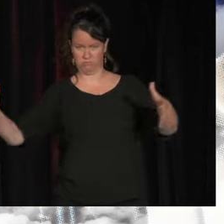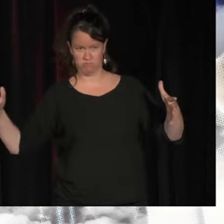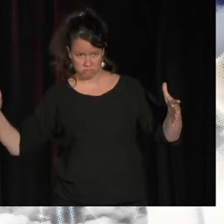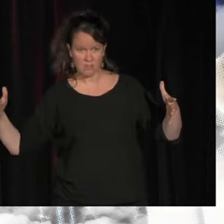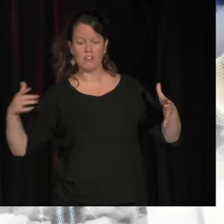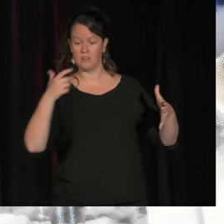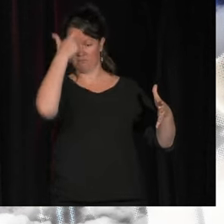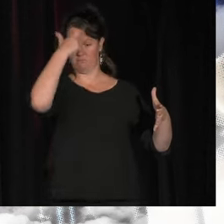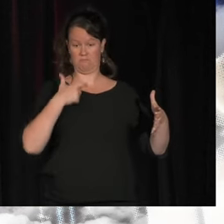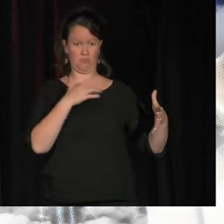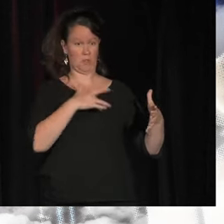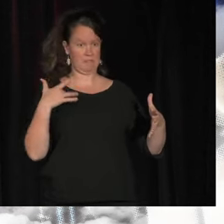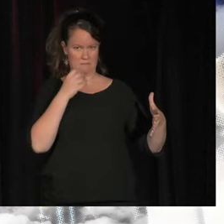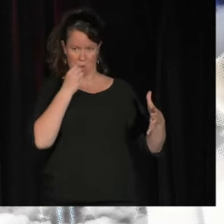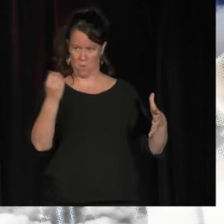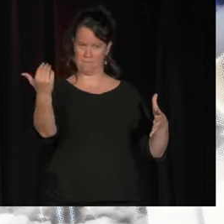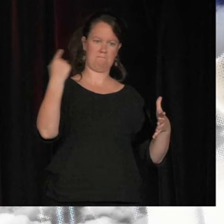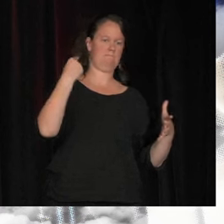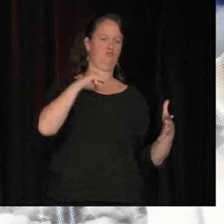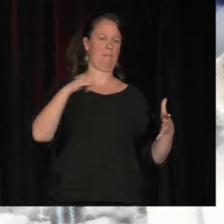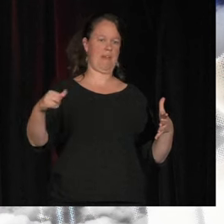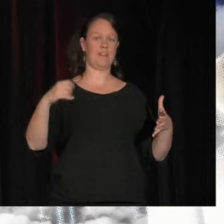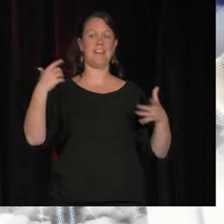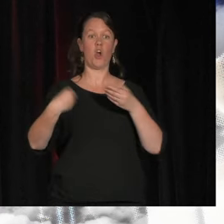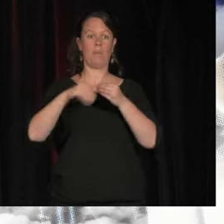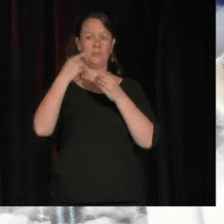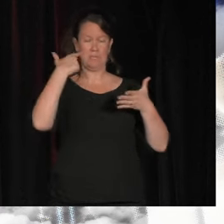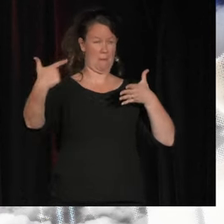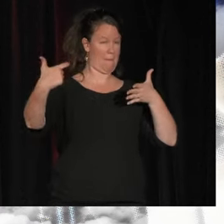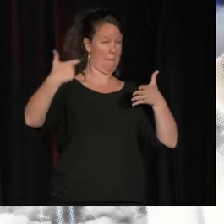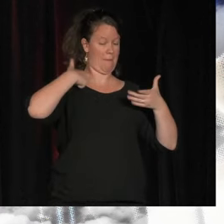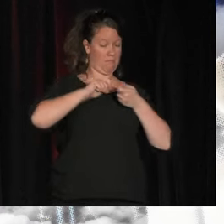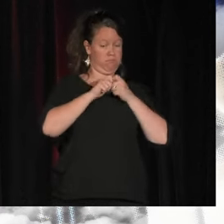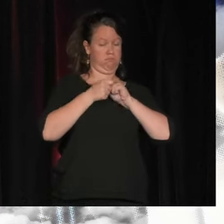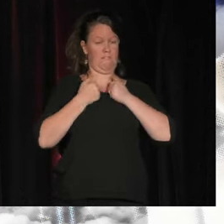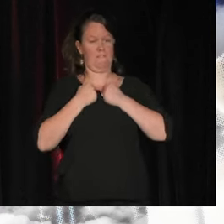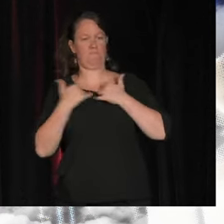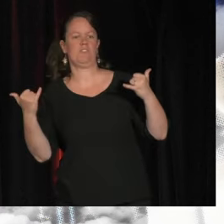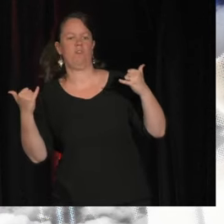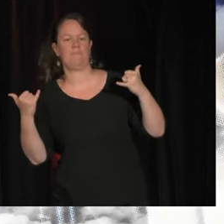n'en prend pas, et ça donne de la force à Zarya donc il y a un petit gameplay cool où elle est faible au début, elle doit timer ses bulles